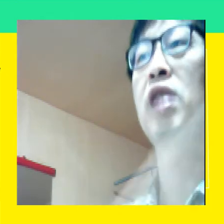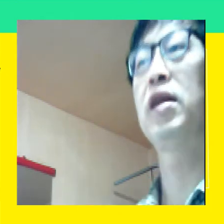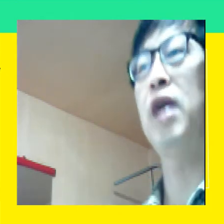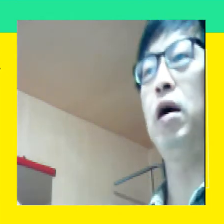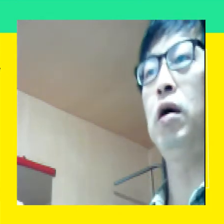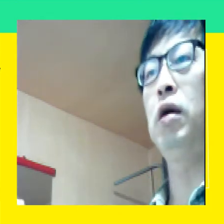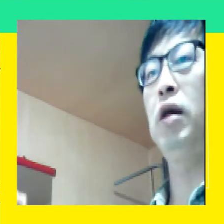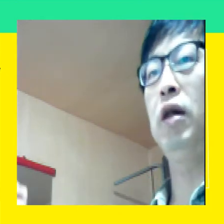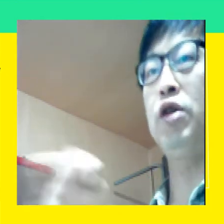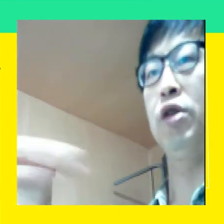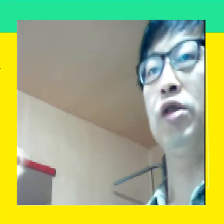'튼튼하다'